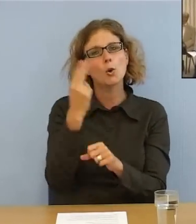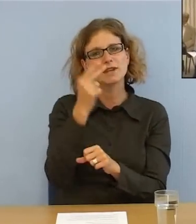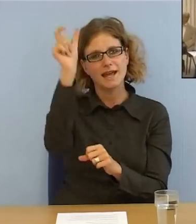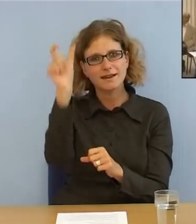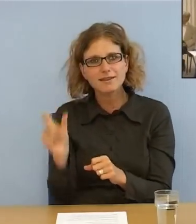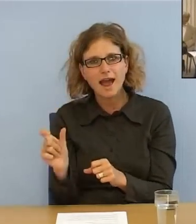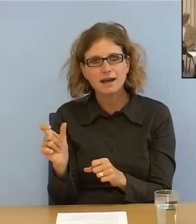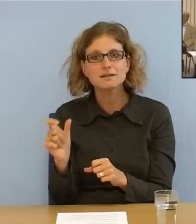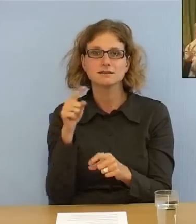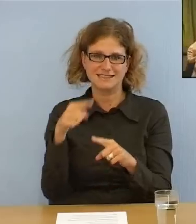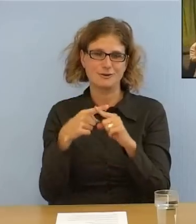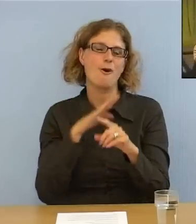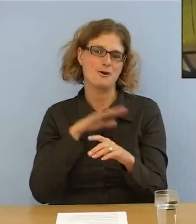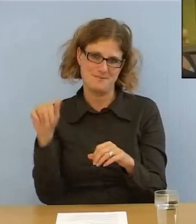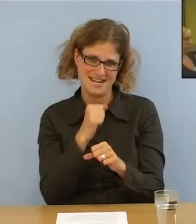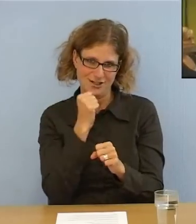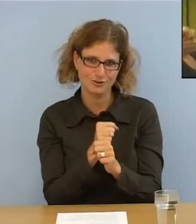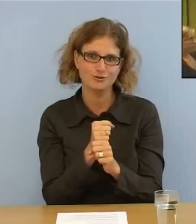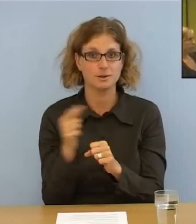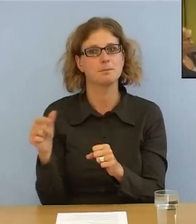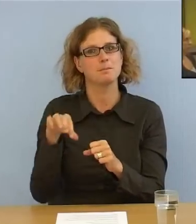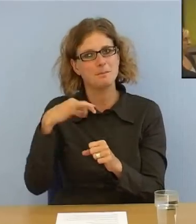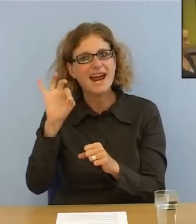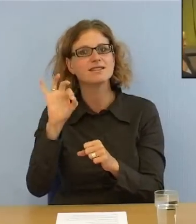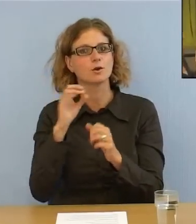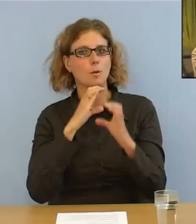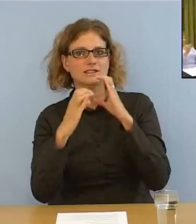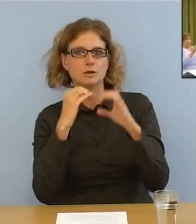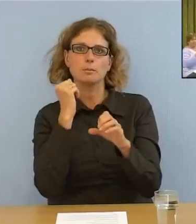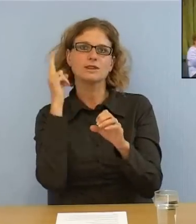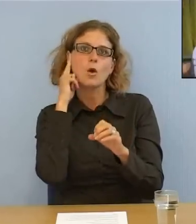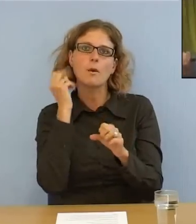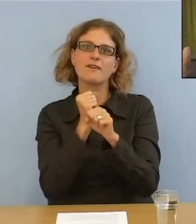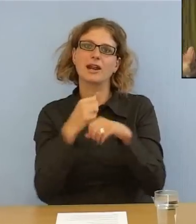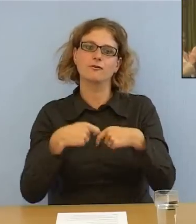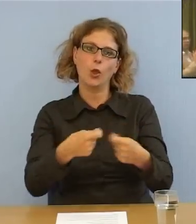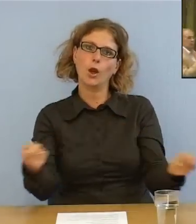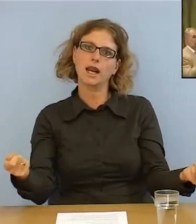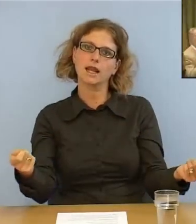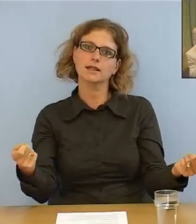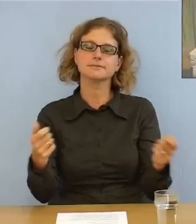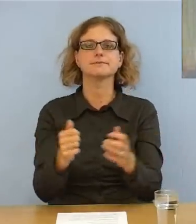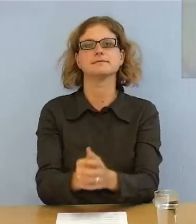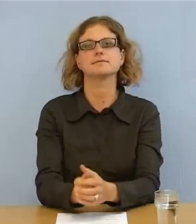De Bouwtekenaar gaat deze keer ook meedoen, zodat hij beter kan... communiceren met doven op de werkvloer.